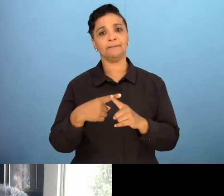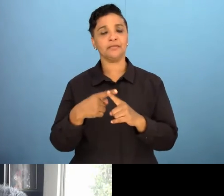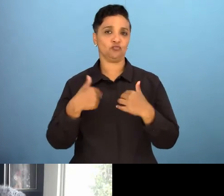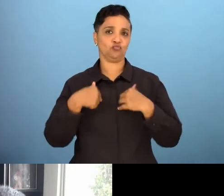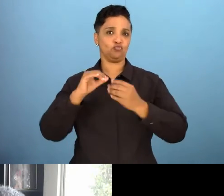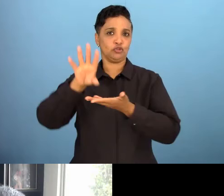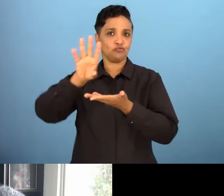La metodología aplicada comenzó con videoconferencias, donde fue posible, pero también se